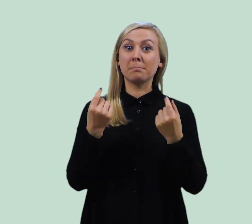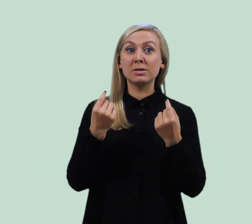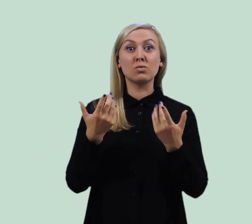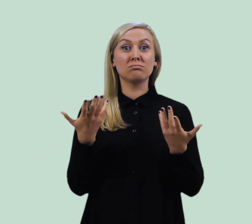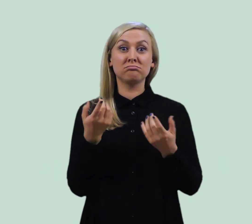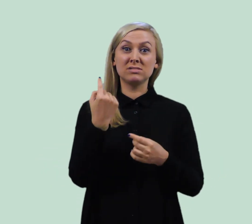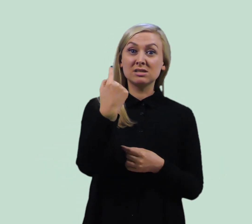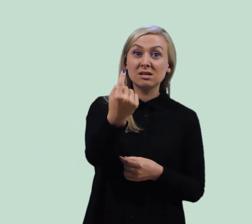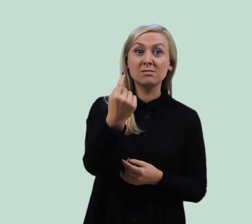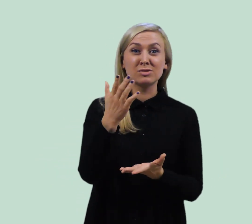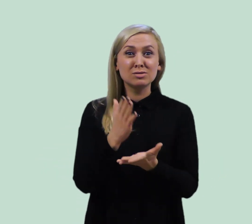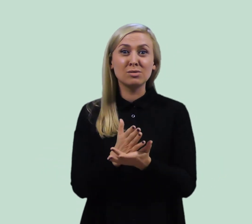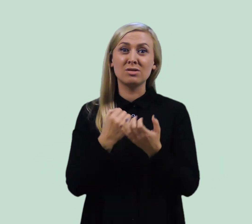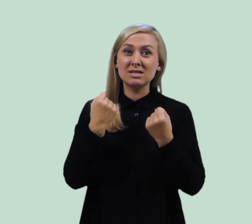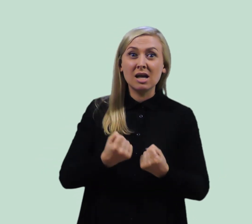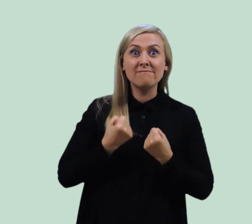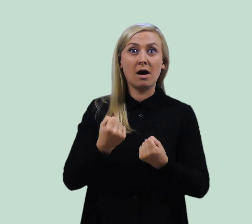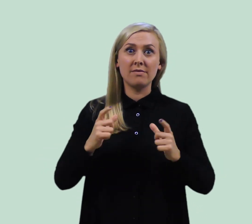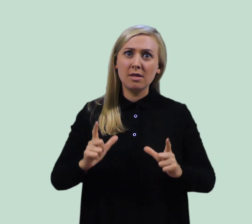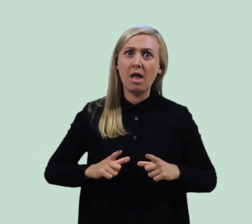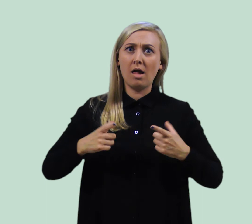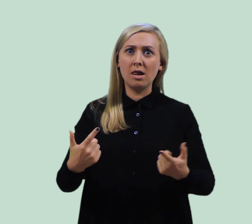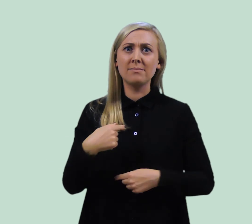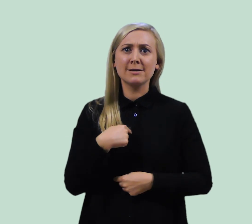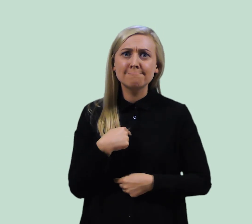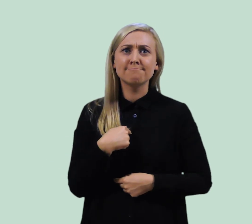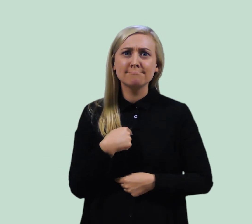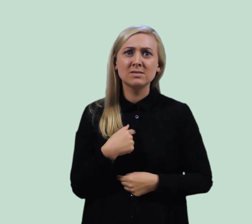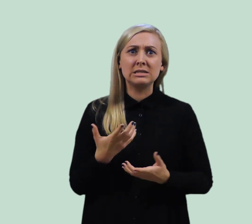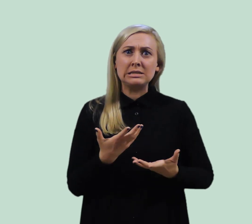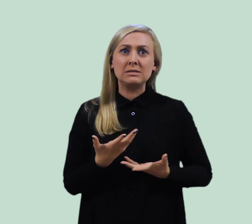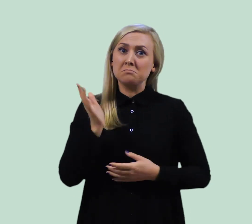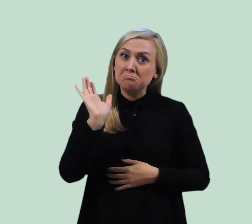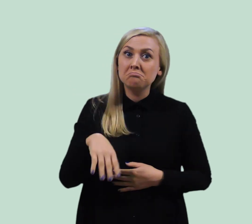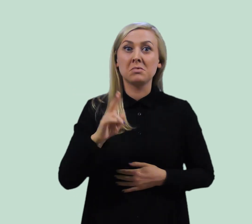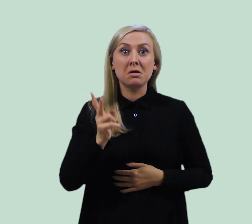Wenn du selbst bereits Gewalt erlebt hast,